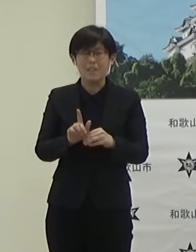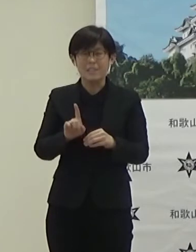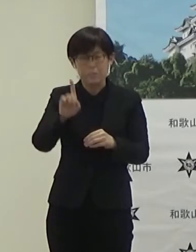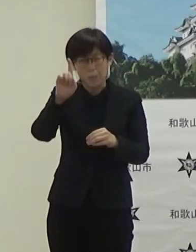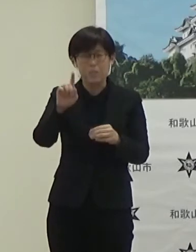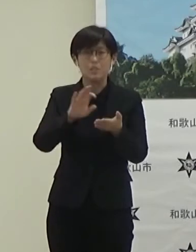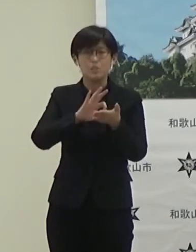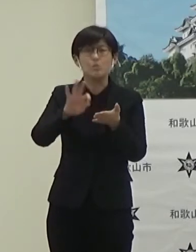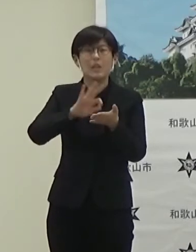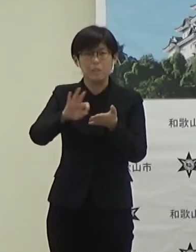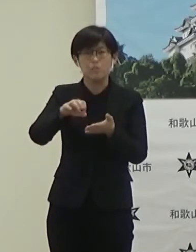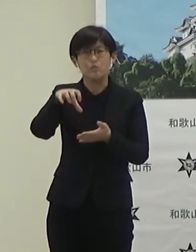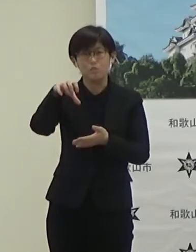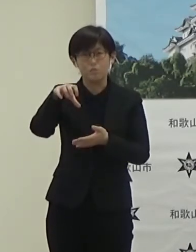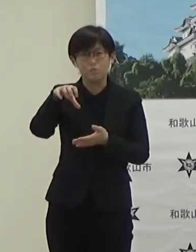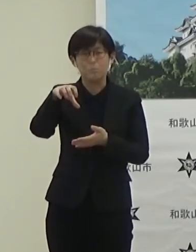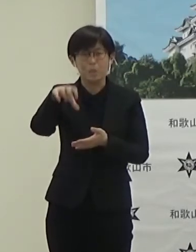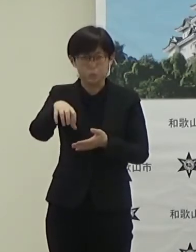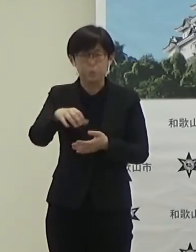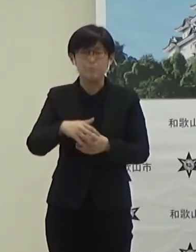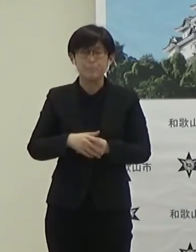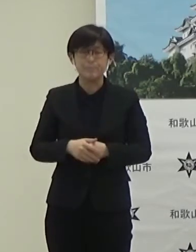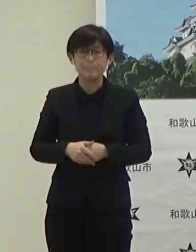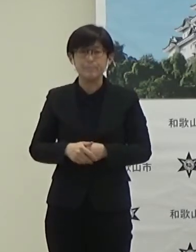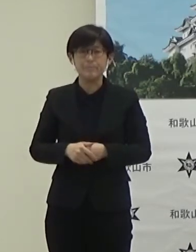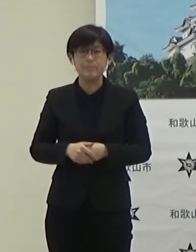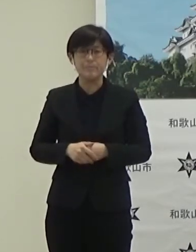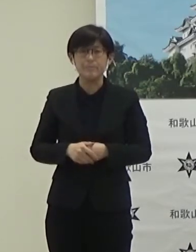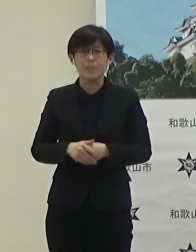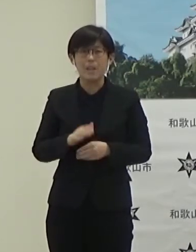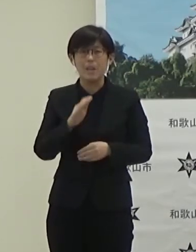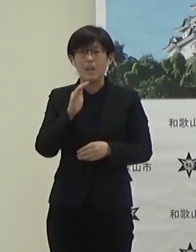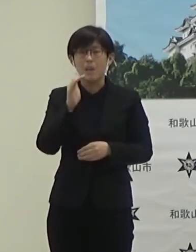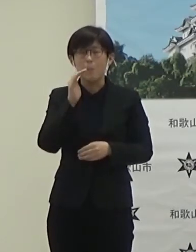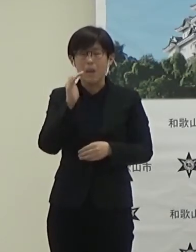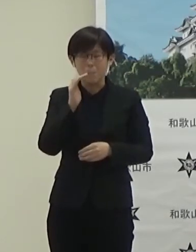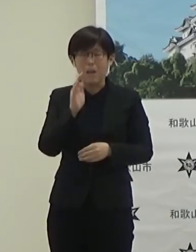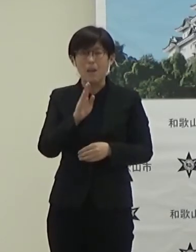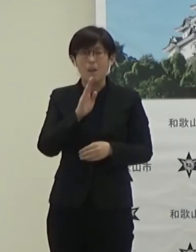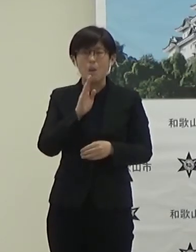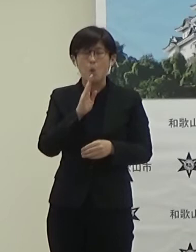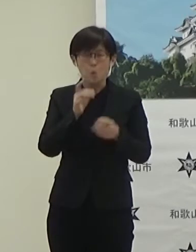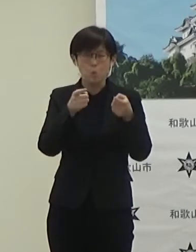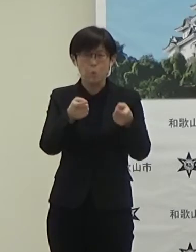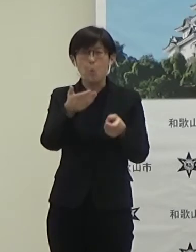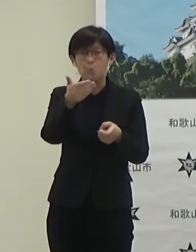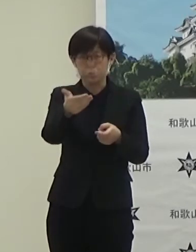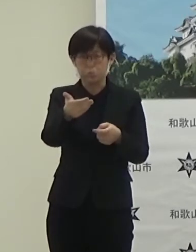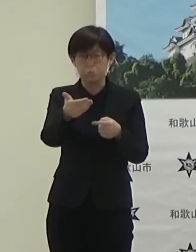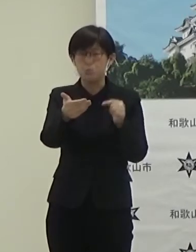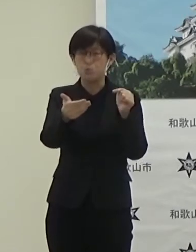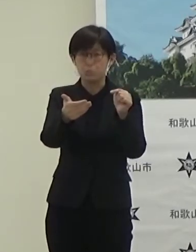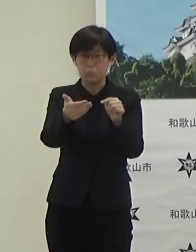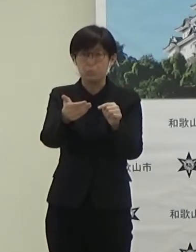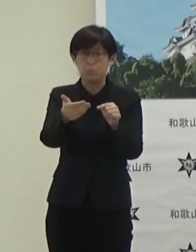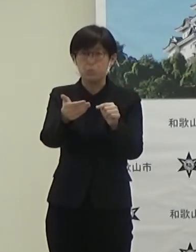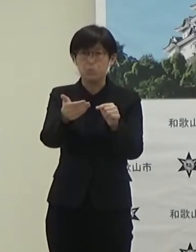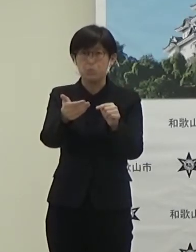ところで大体和歌山本港区へ着きます。 それでその本港区を和歌山港区に変えてくれと